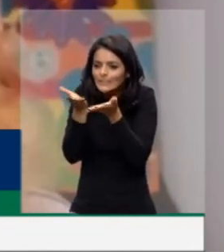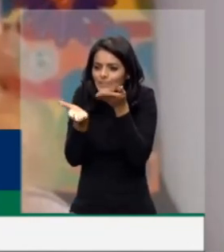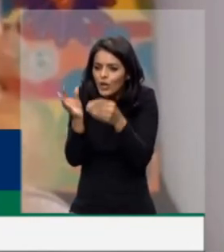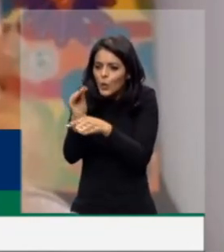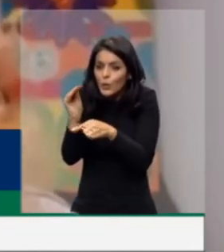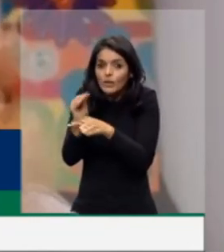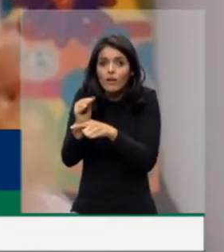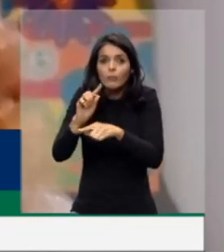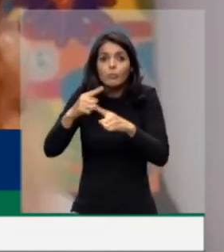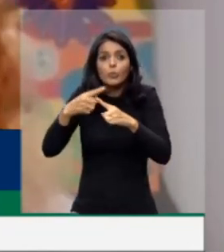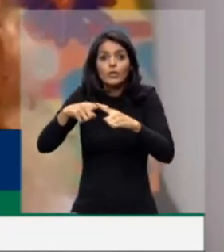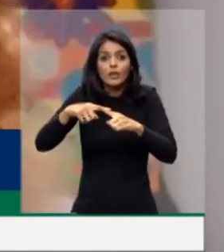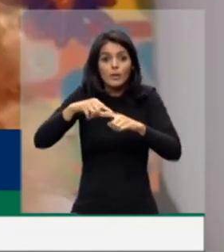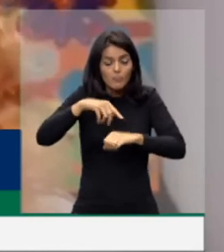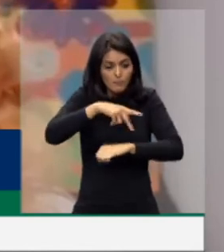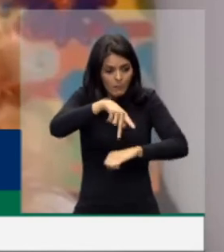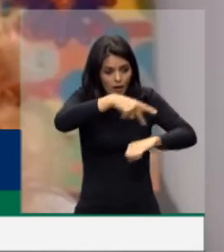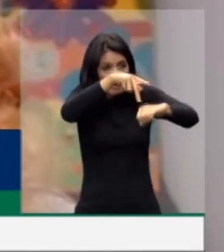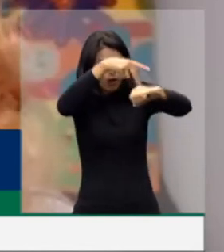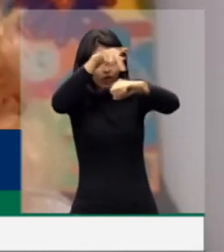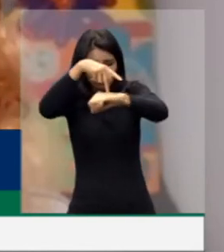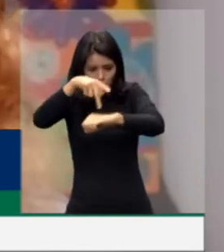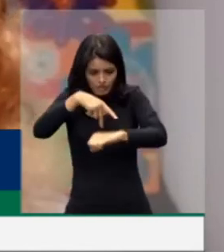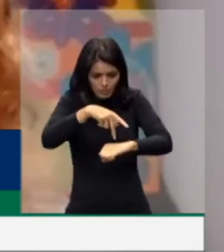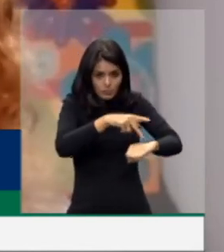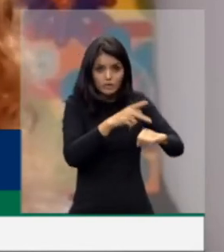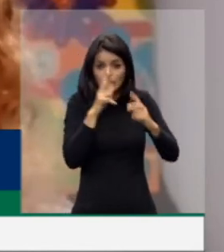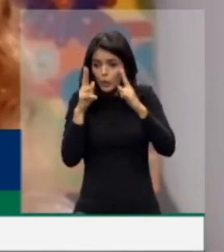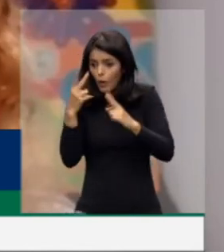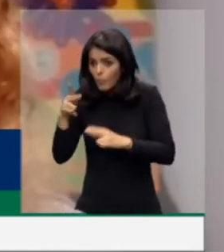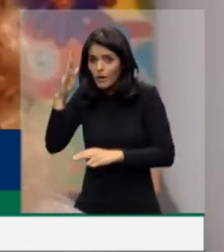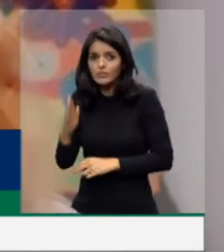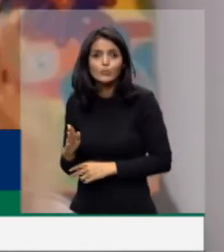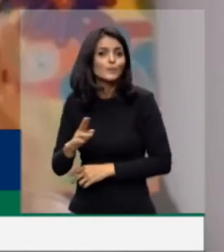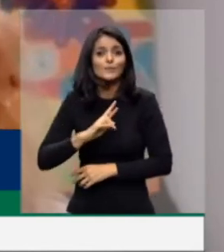CUIDAR DISSO COMO MENINA DOS OLHOS PORQUE NÃO É TODO